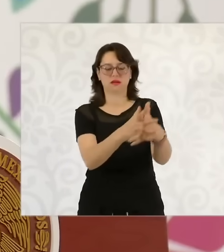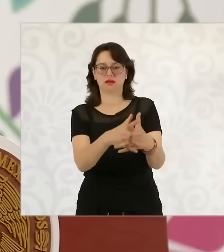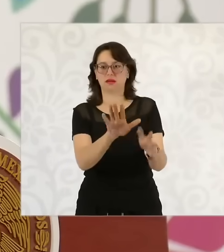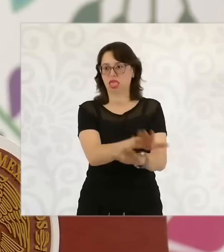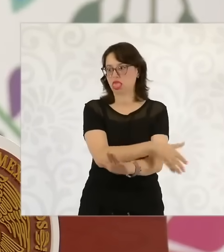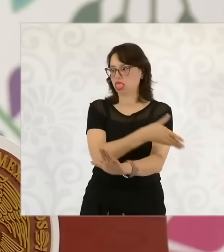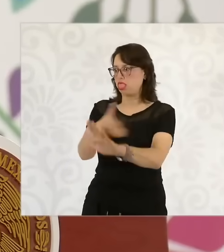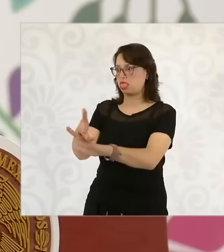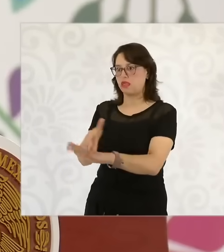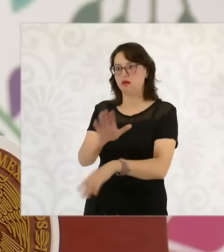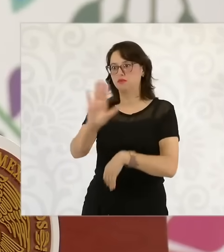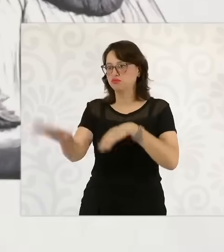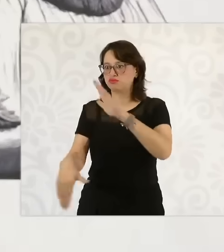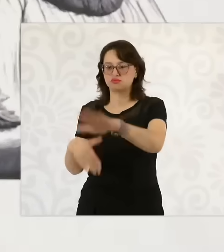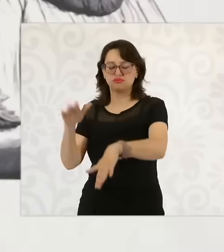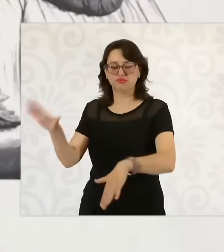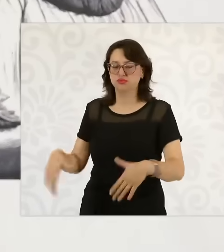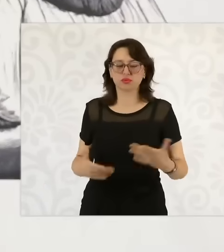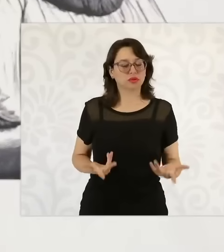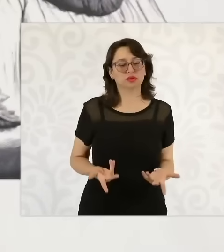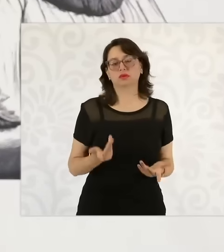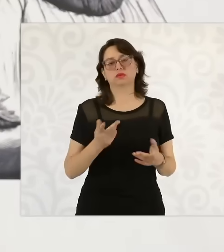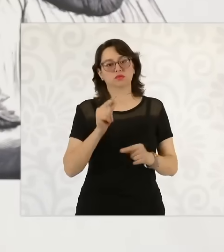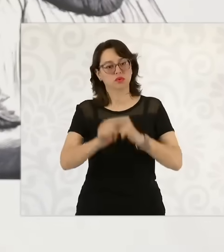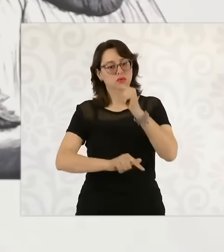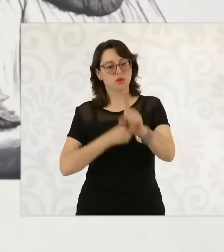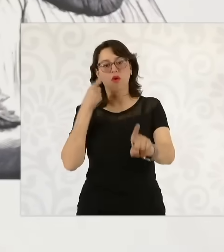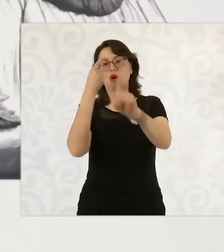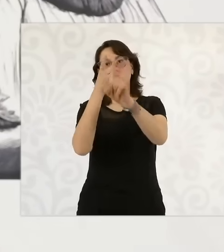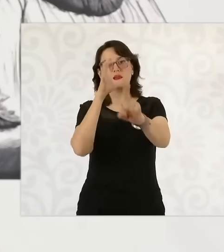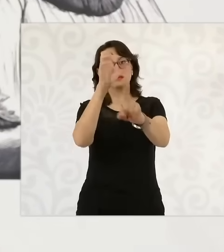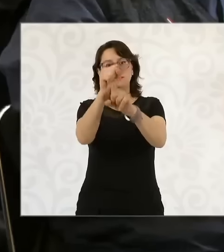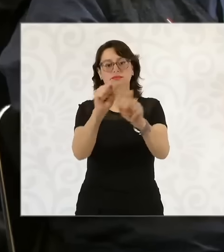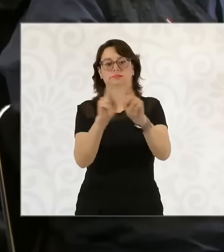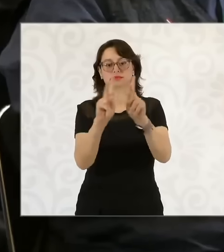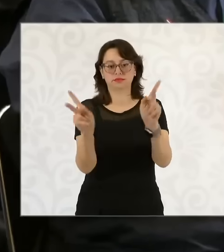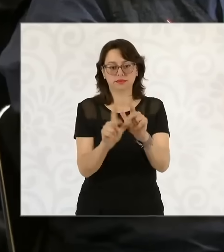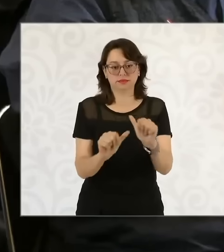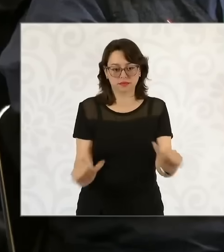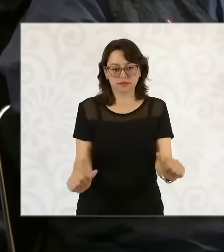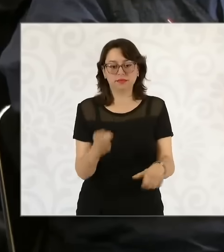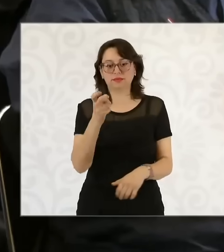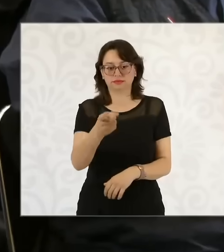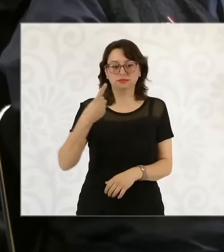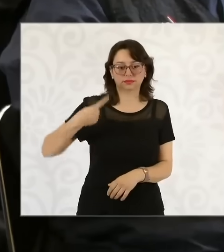eh y que se pacifique nuestro país para ello hemos definido una estrategia de cuatro ejes